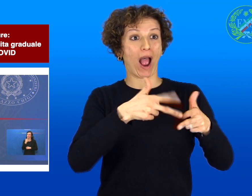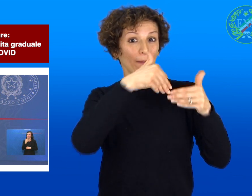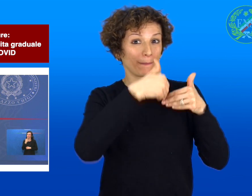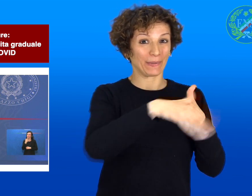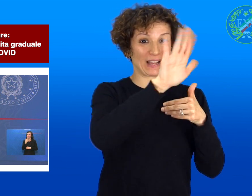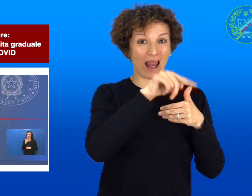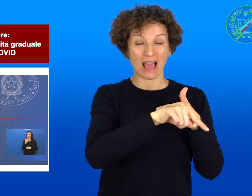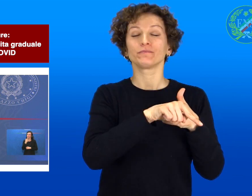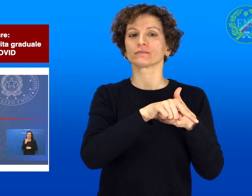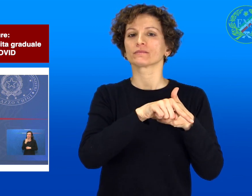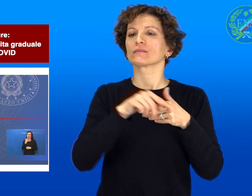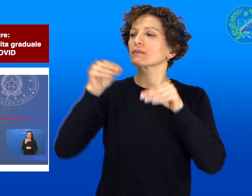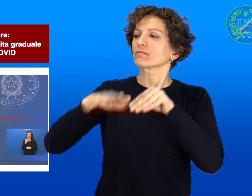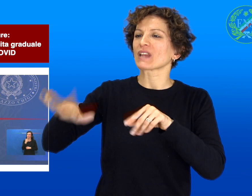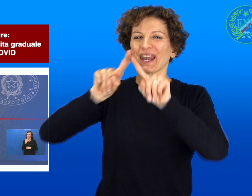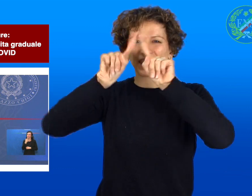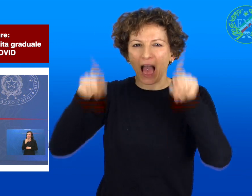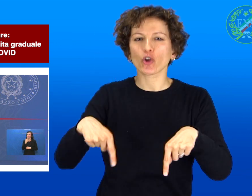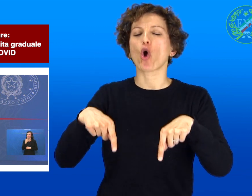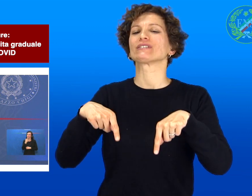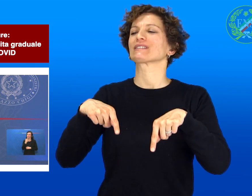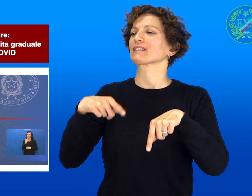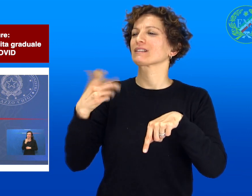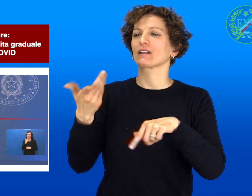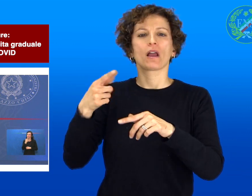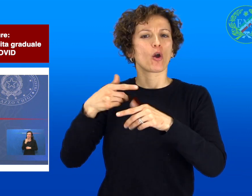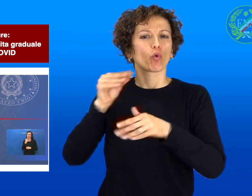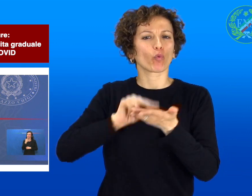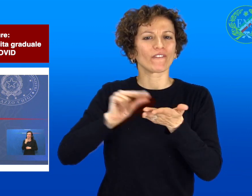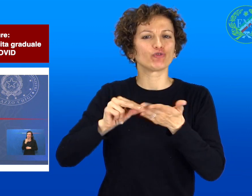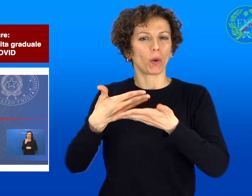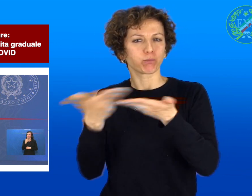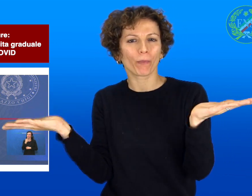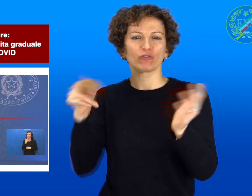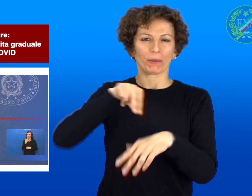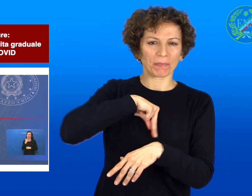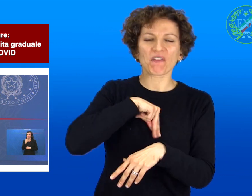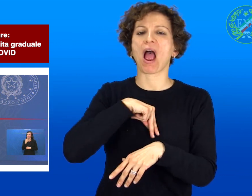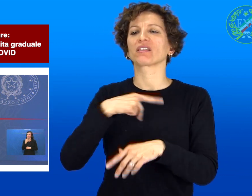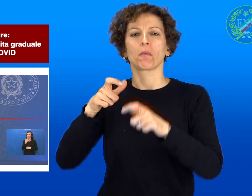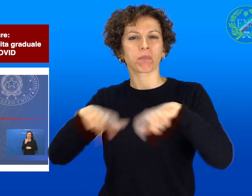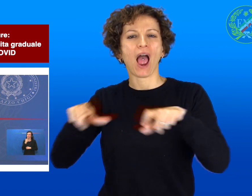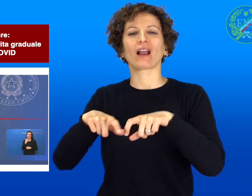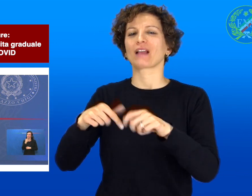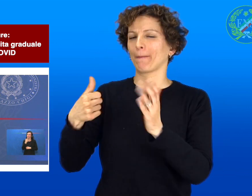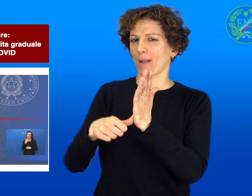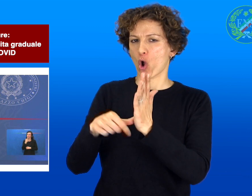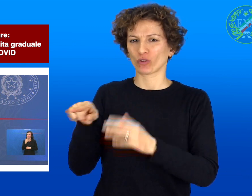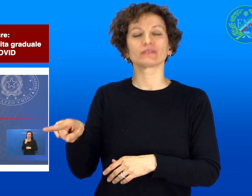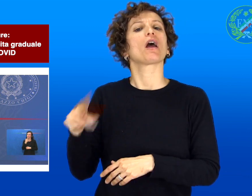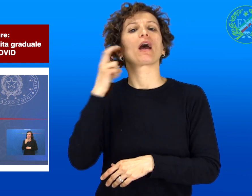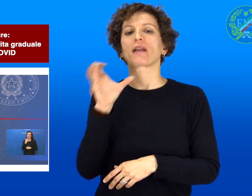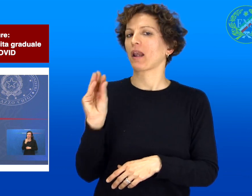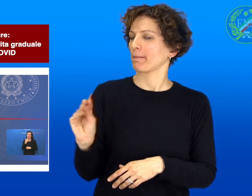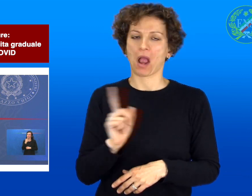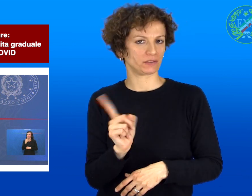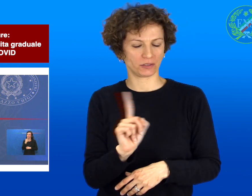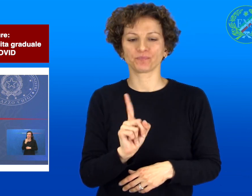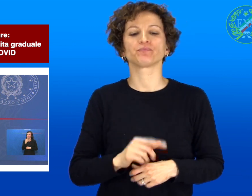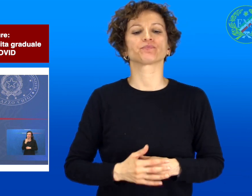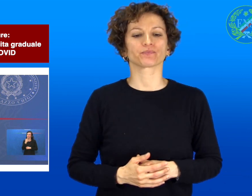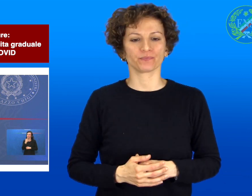Dal 1 aprile non sarà più richiesto il green pass per negozi, uffici pubblici e privati, banche, poste.